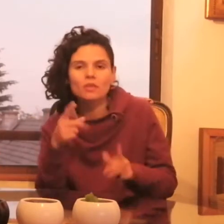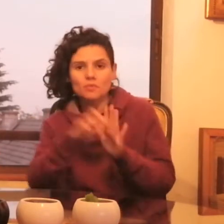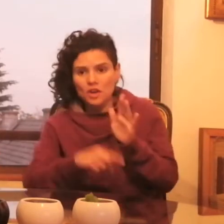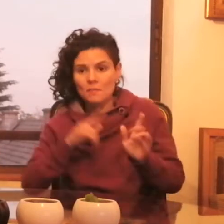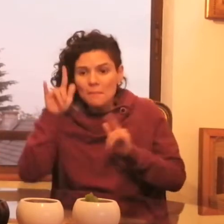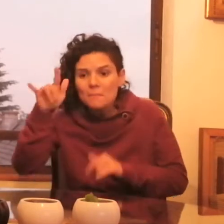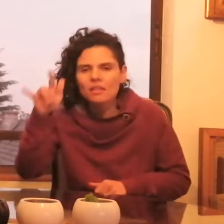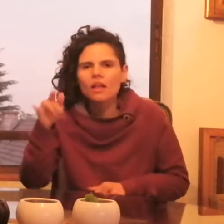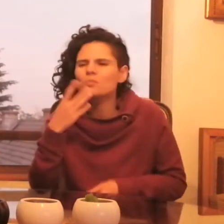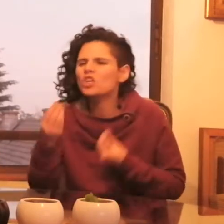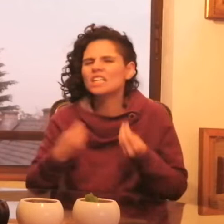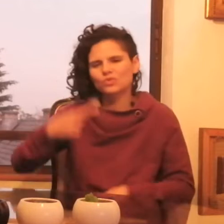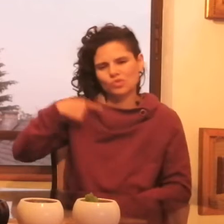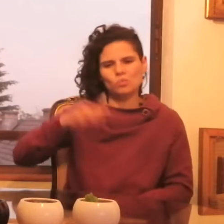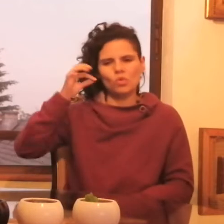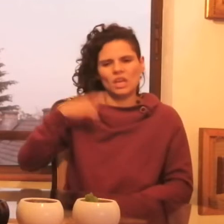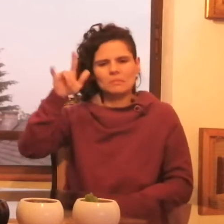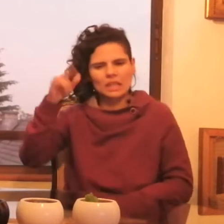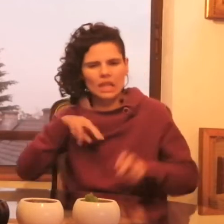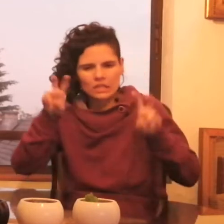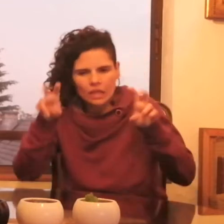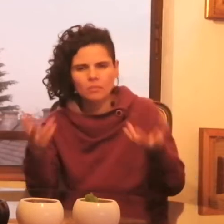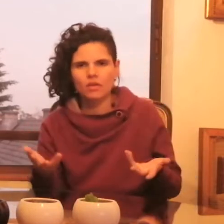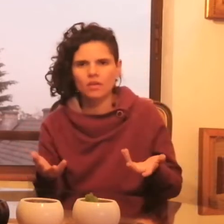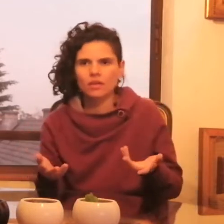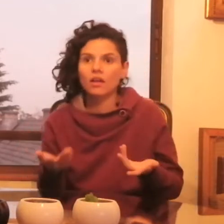En el fondo tuviste que usar eso a tu favor como que la curiosidad de la gente un poco la